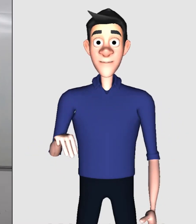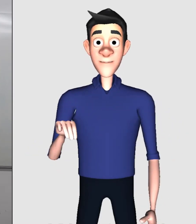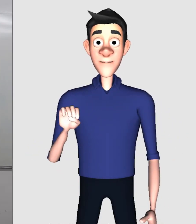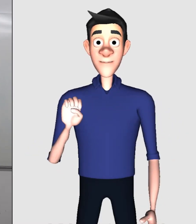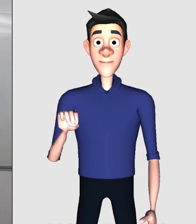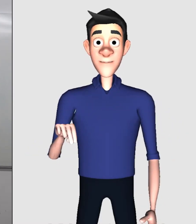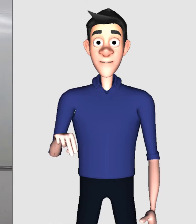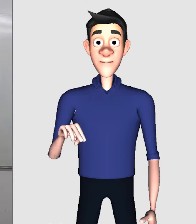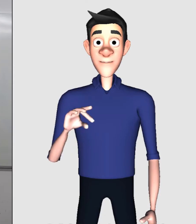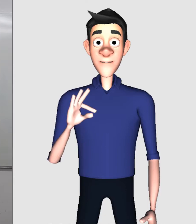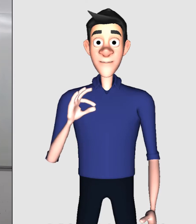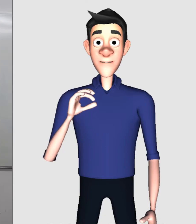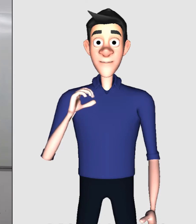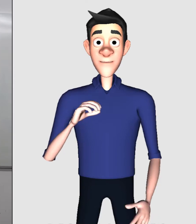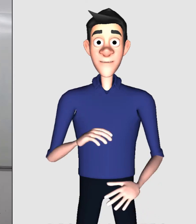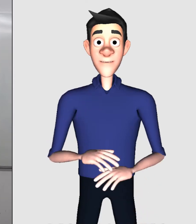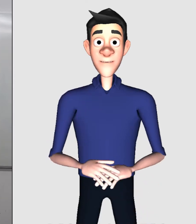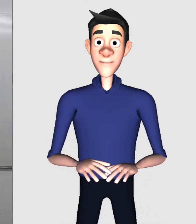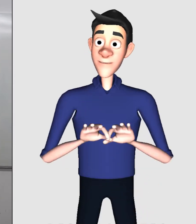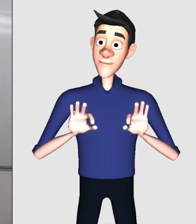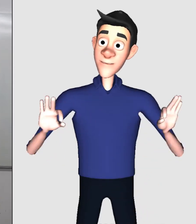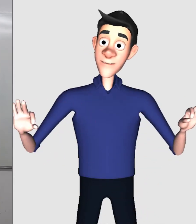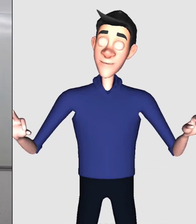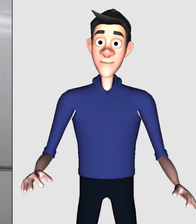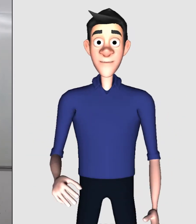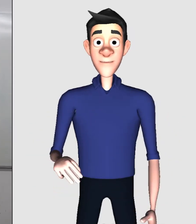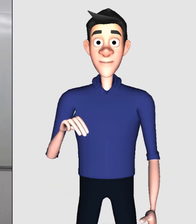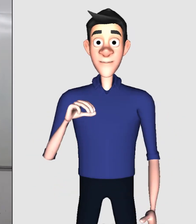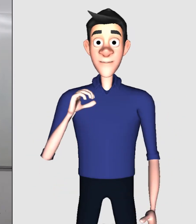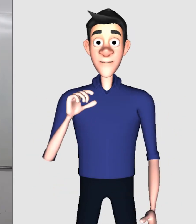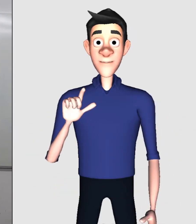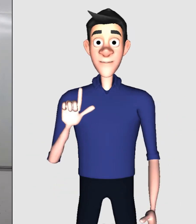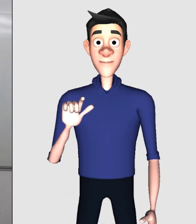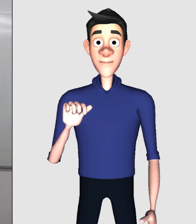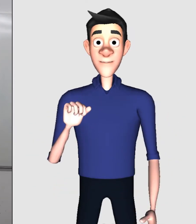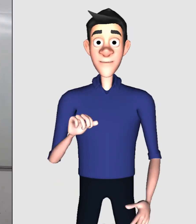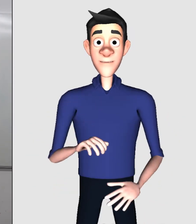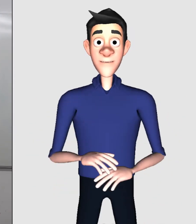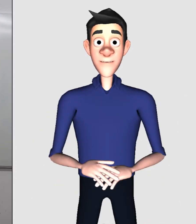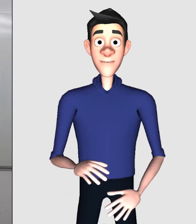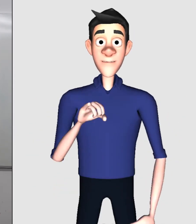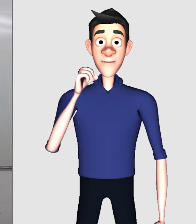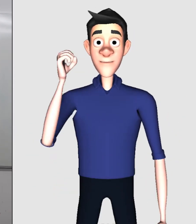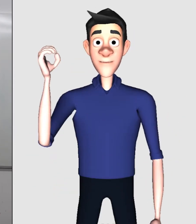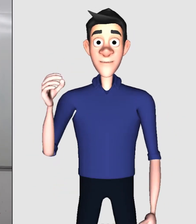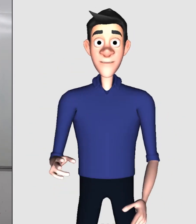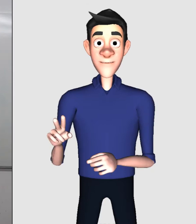Teremos uma relação de 2 para 1 entre o descolamento da corda e da mola Isso vale para ambas as polias